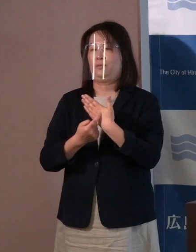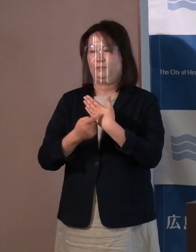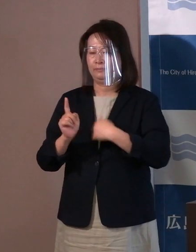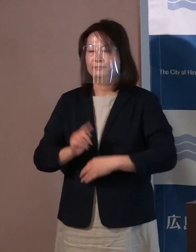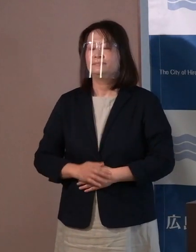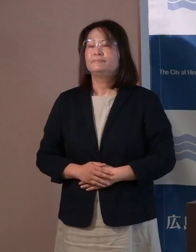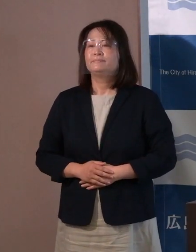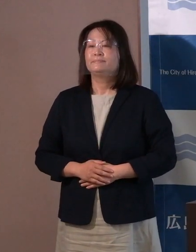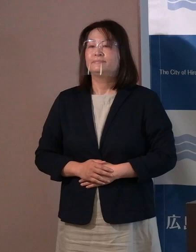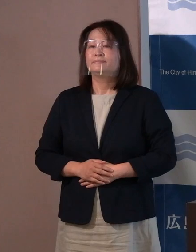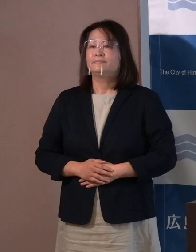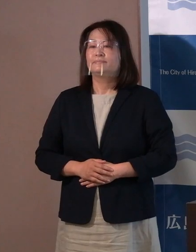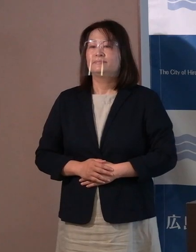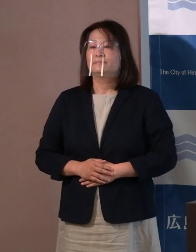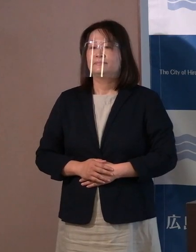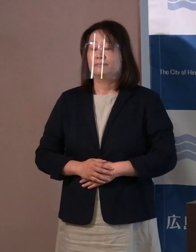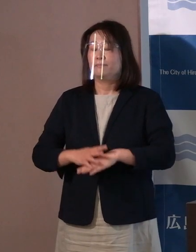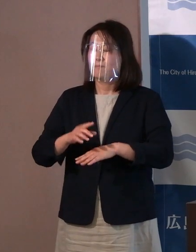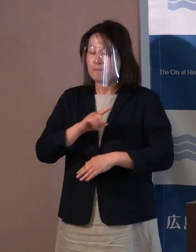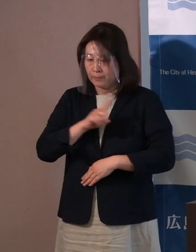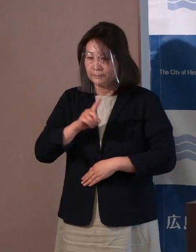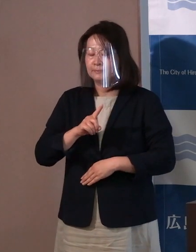まず､宣言の冒頭におきまして､